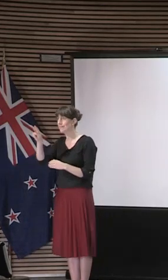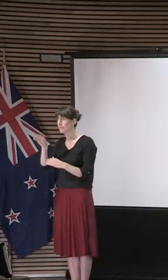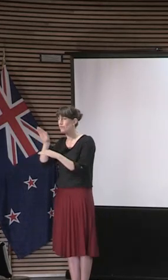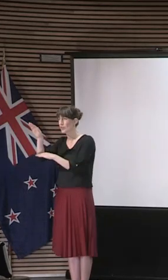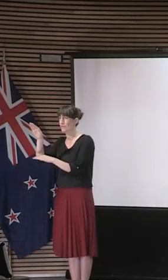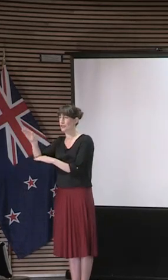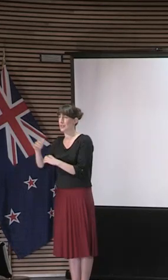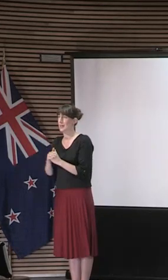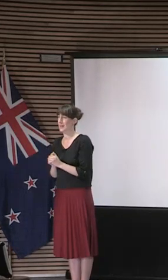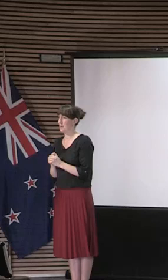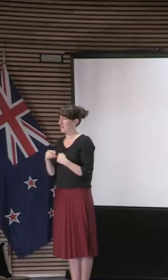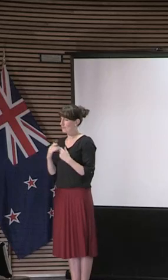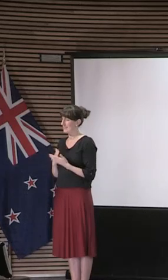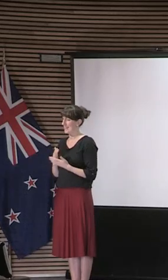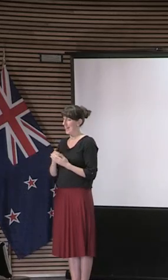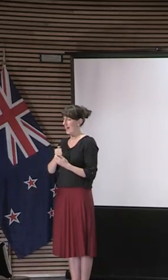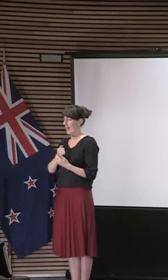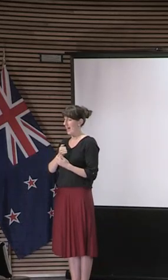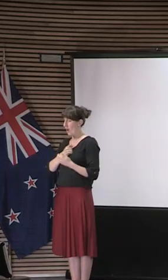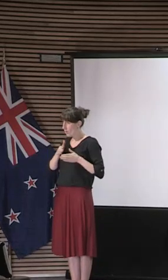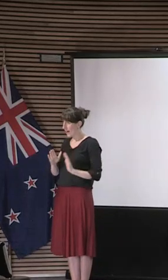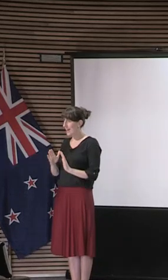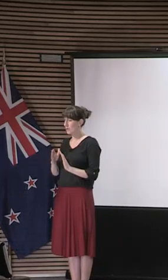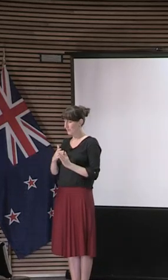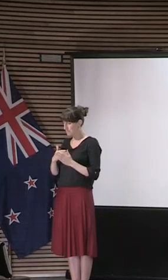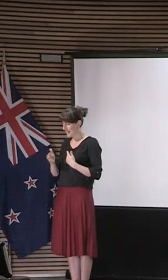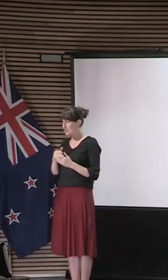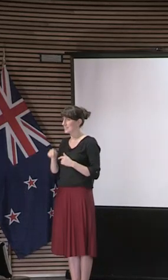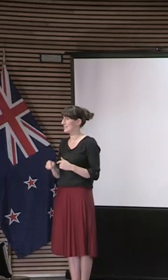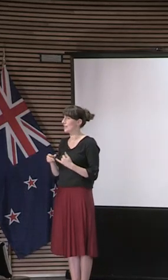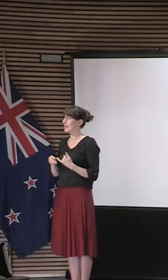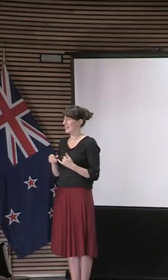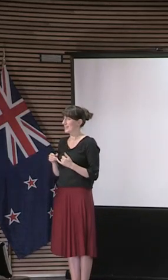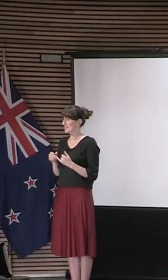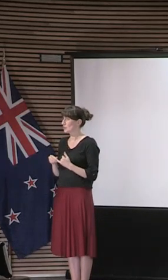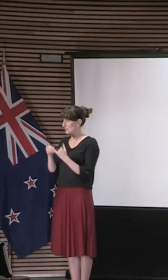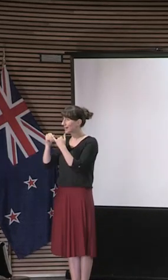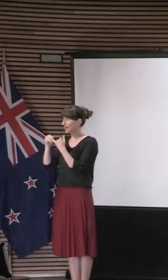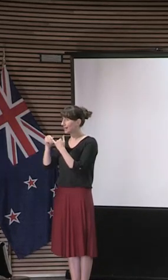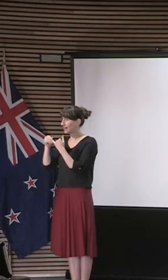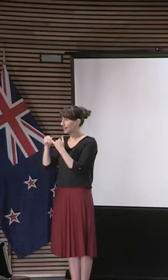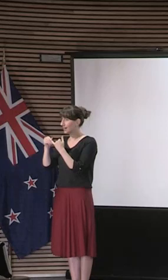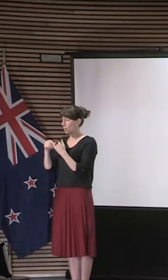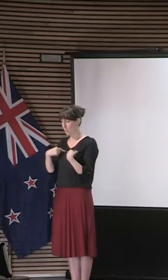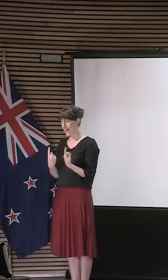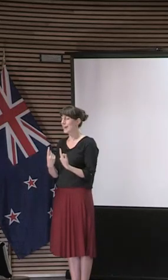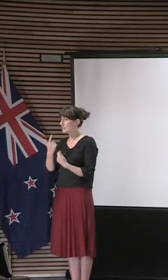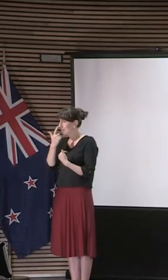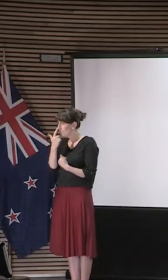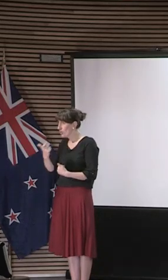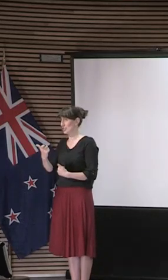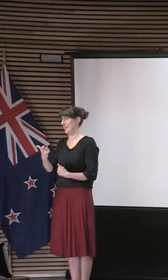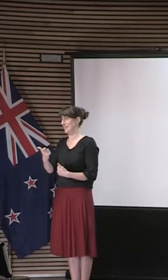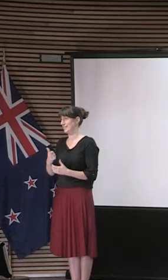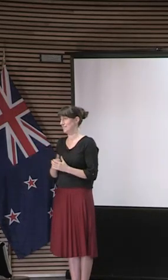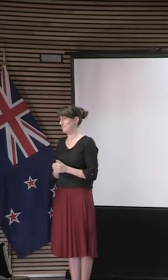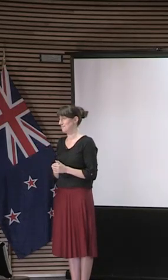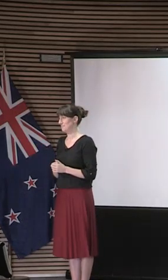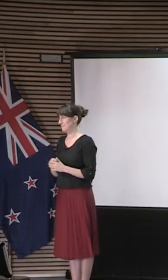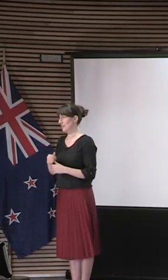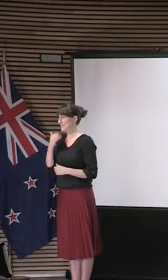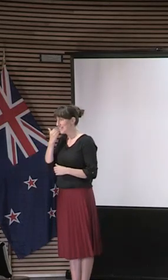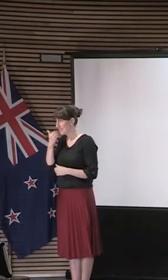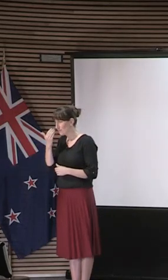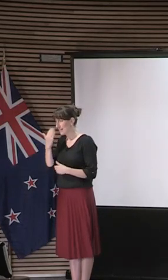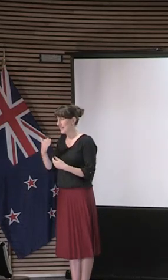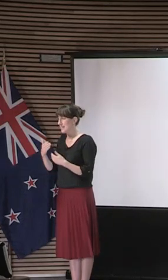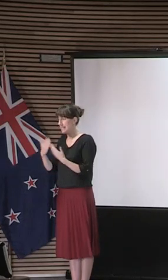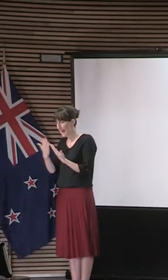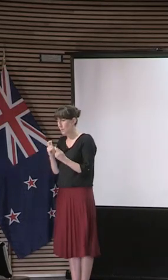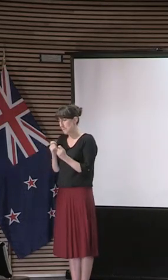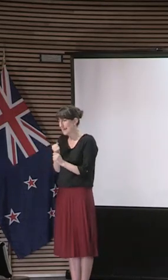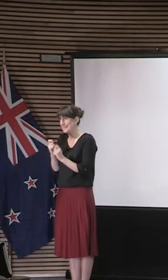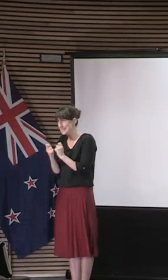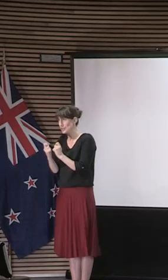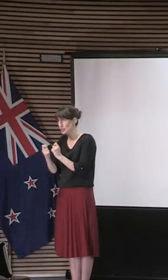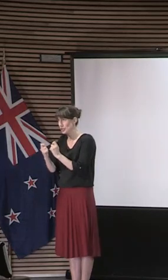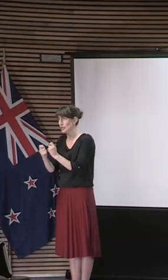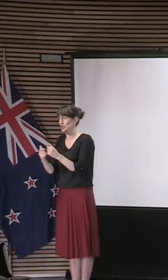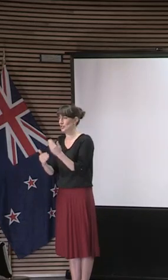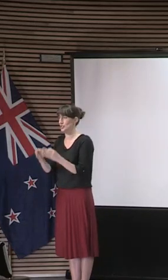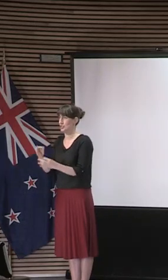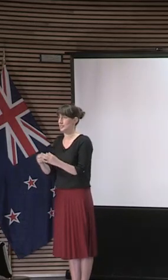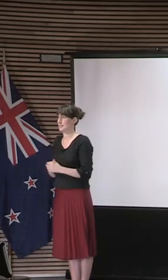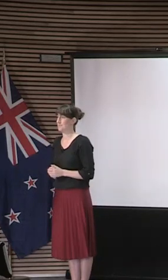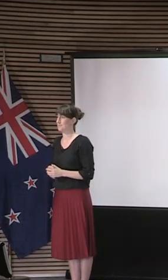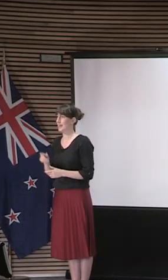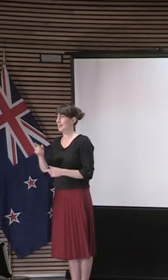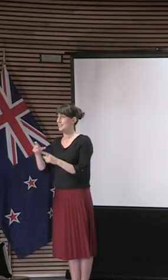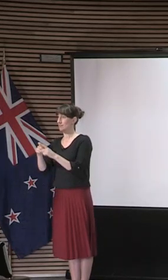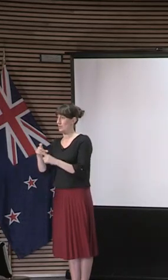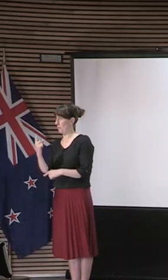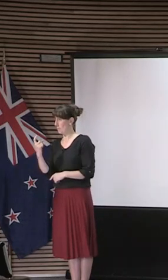ka mahia i tenei ra. Na ki taku